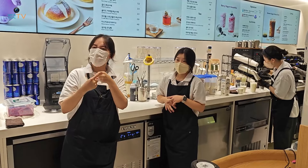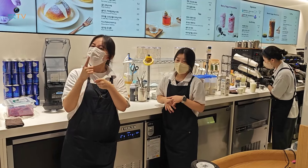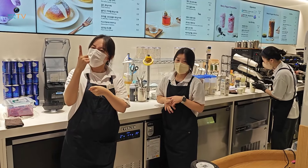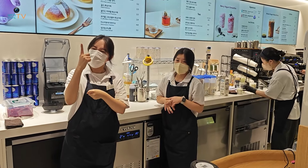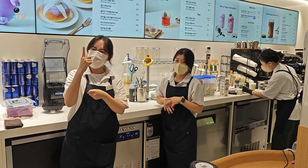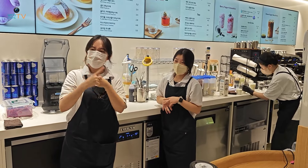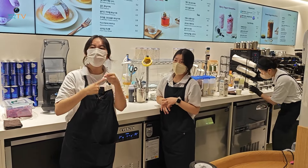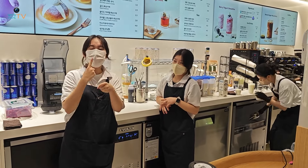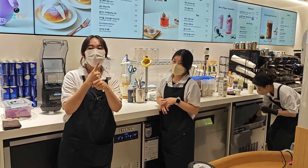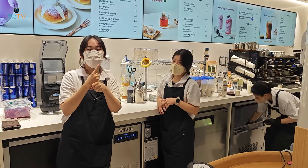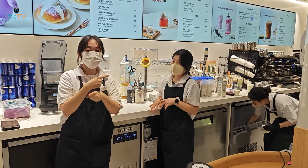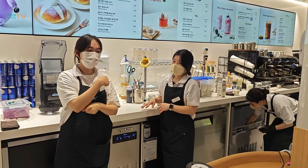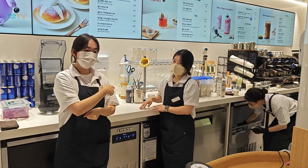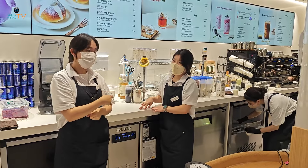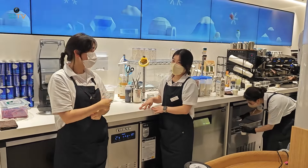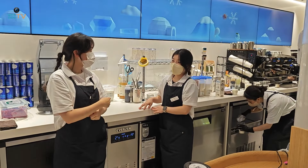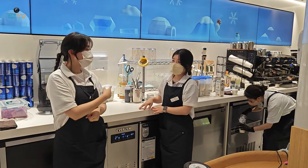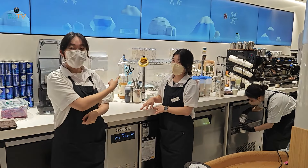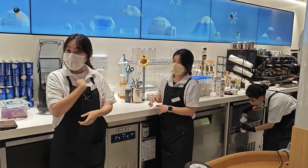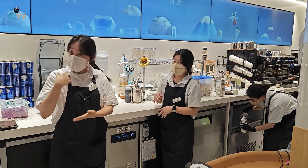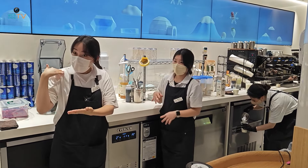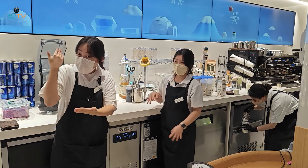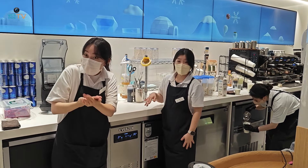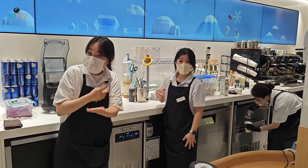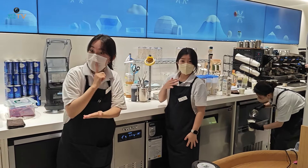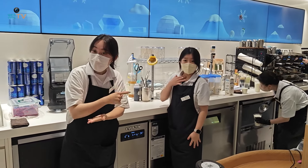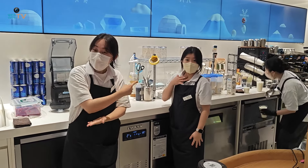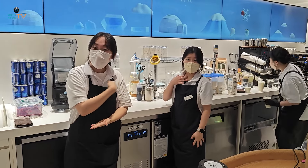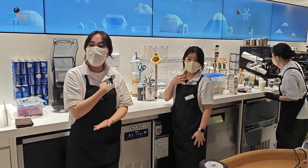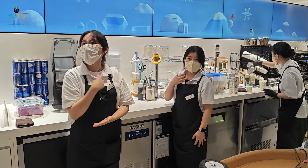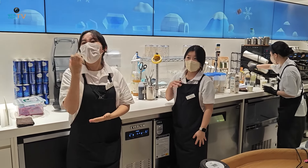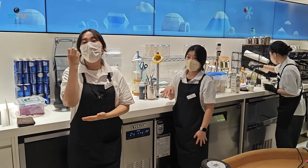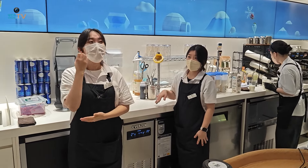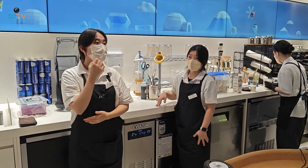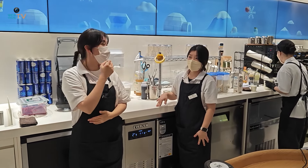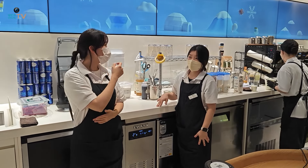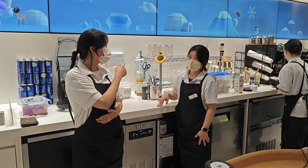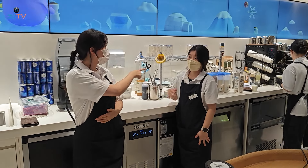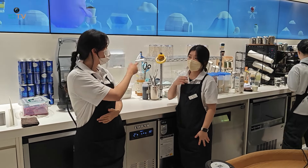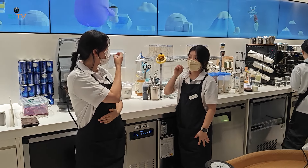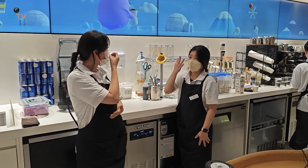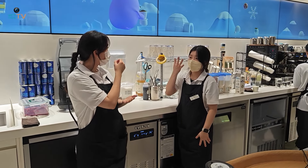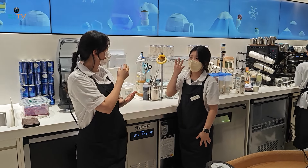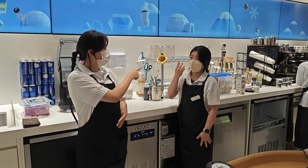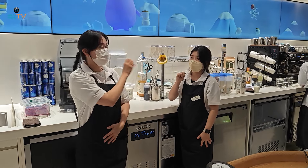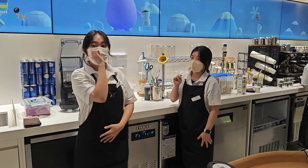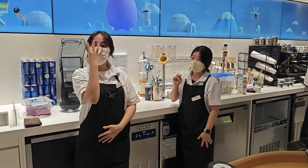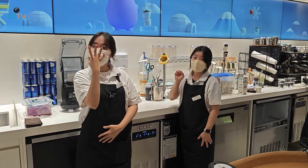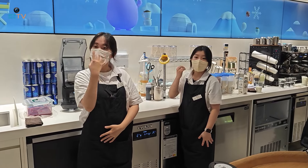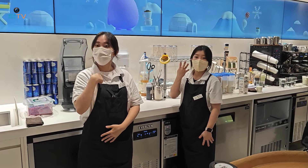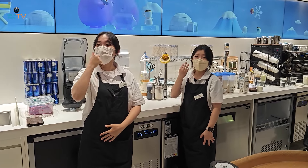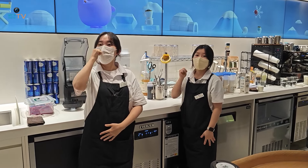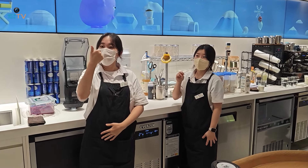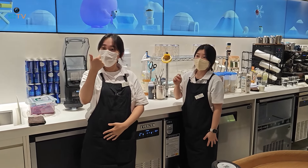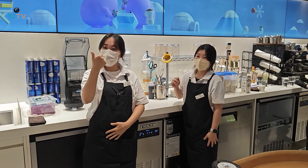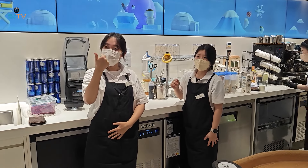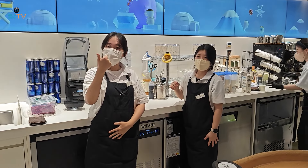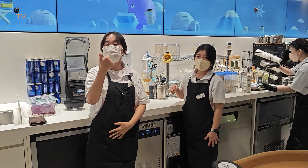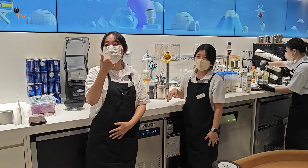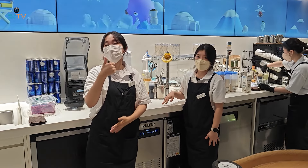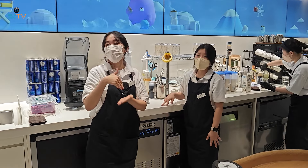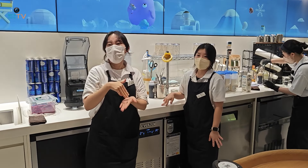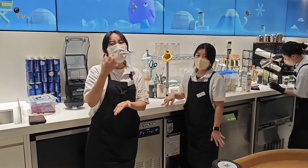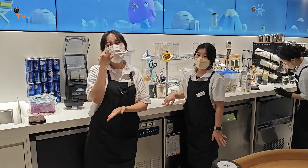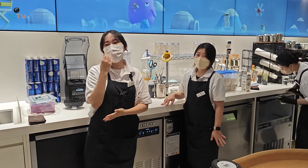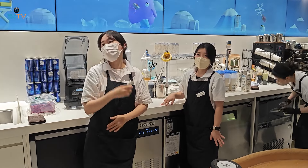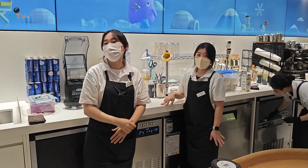Yo llevo un año....y ella....ella lleva cuatro y yo uno